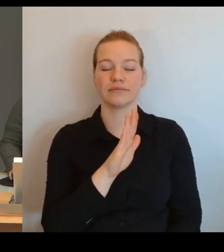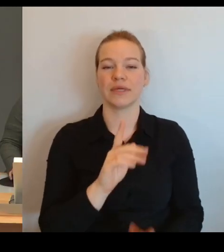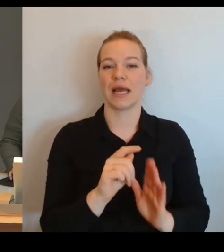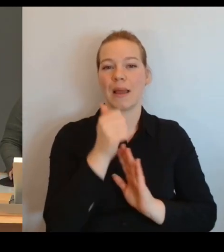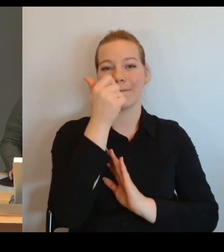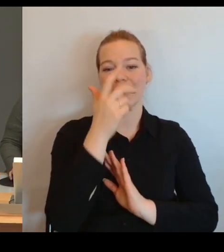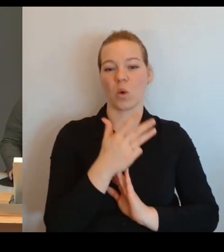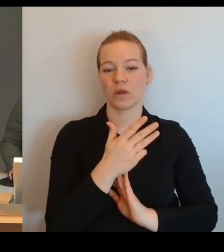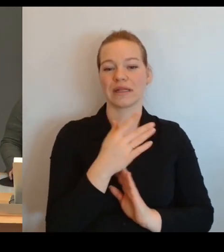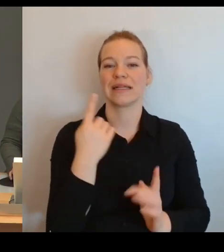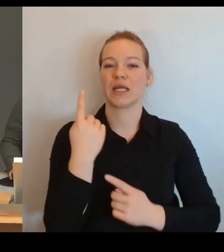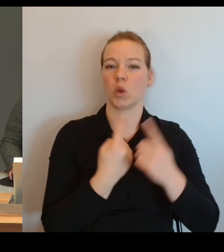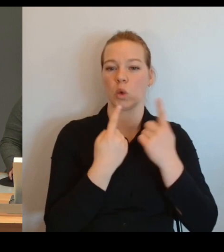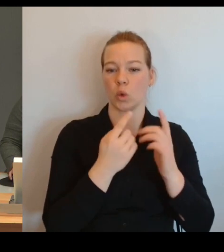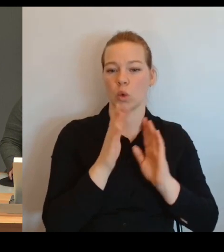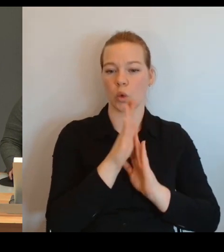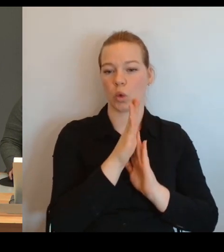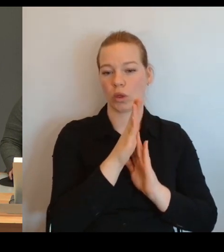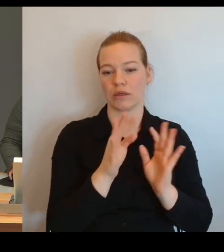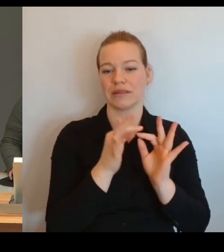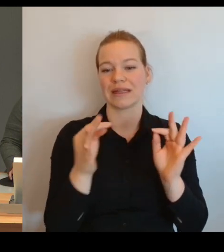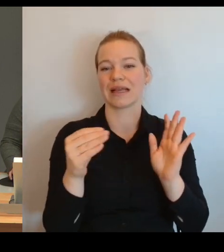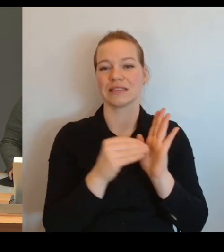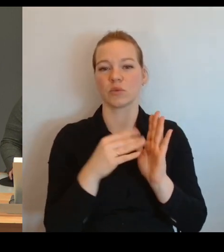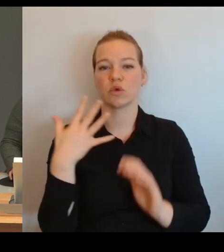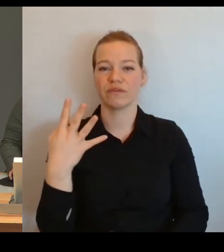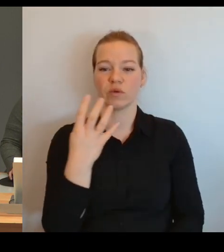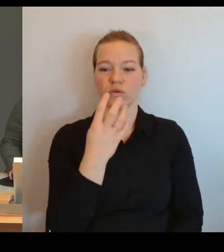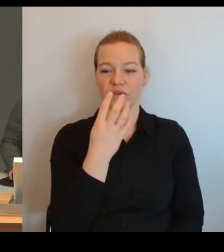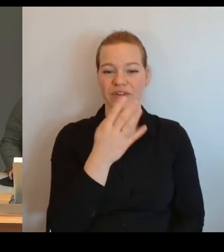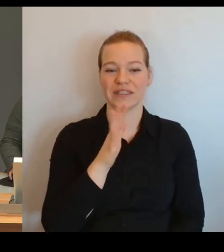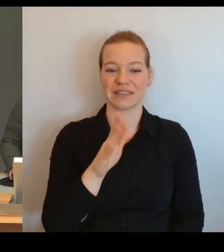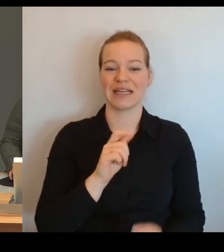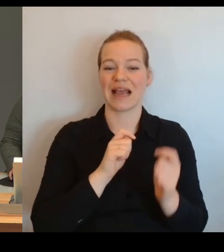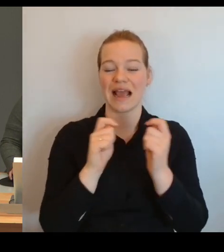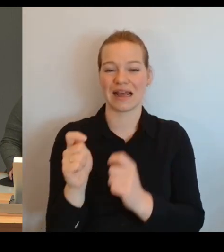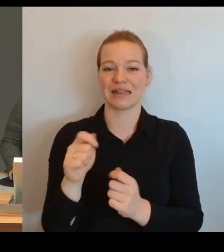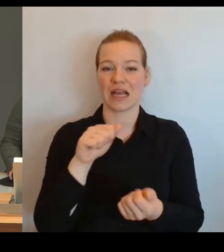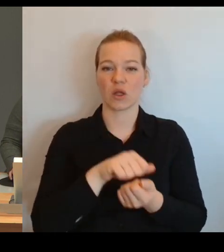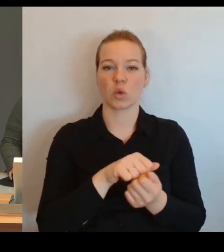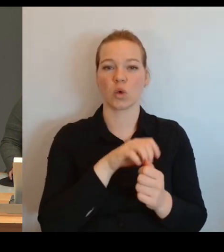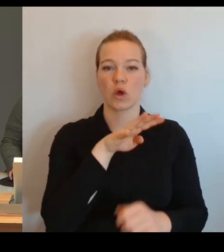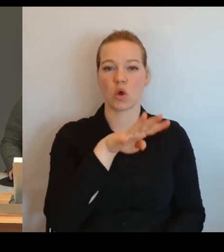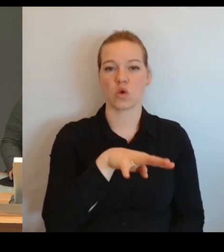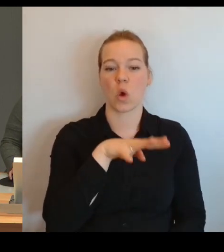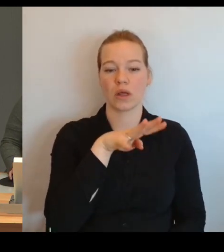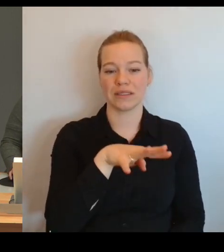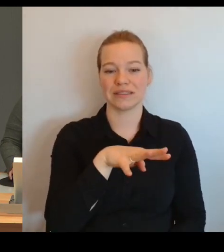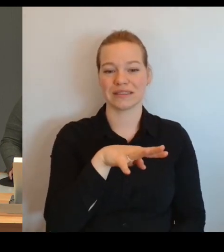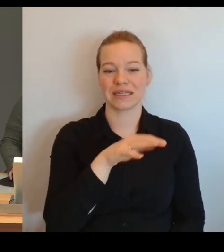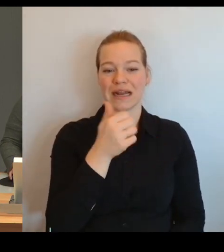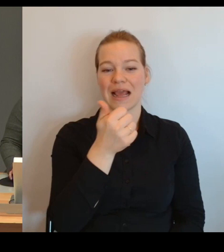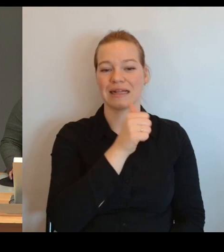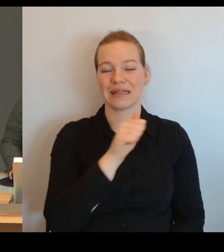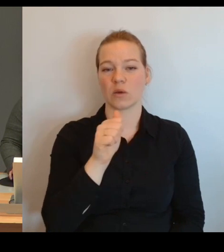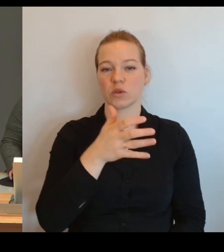Die Grünen auf Drucksache 19/1524. Wir fahren zusammen mit besseren Arbeitsbedingungen im Nahverkehr Den